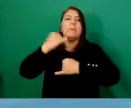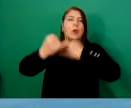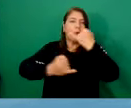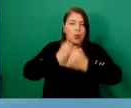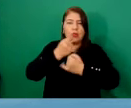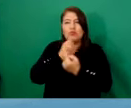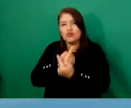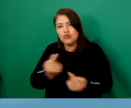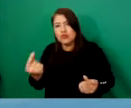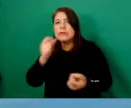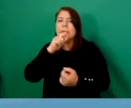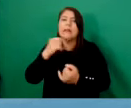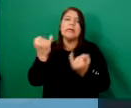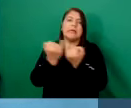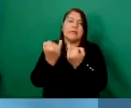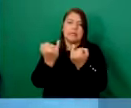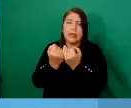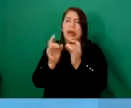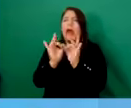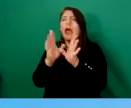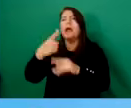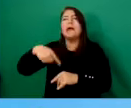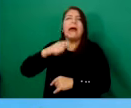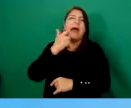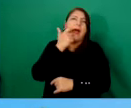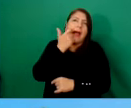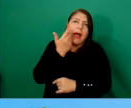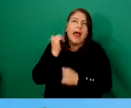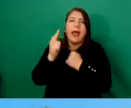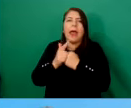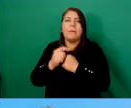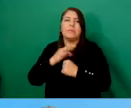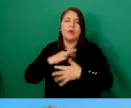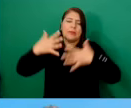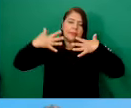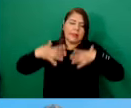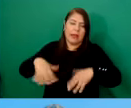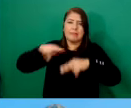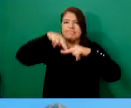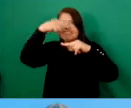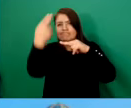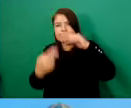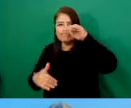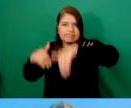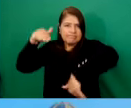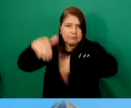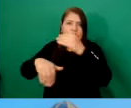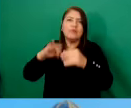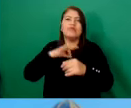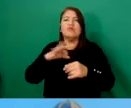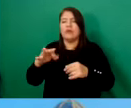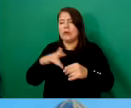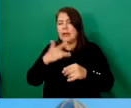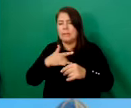un área de juegos para niños y también si se nos antoja podemos practicar esquí